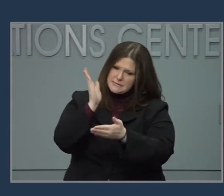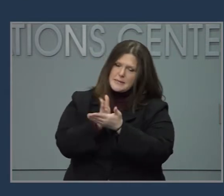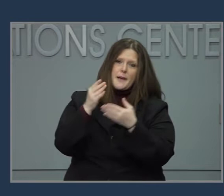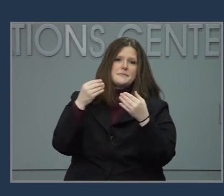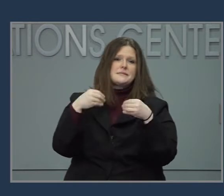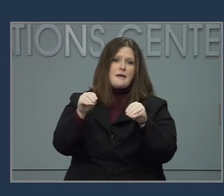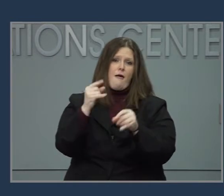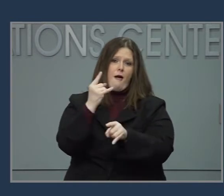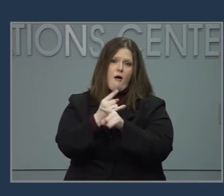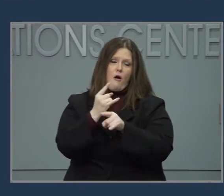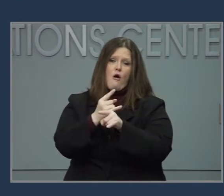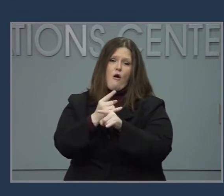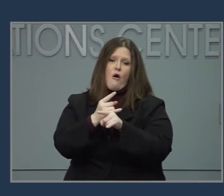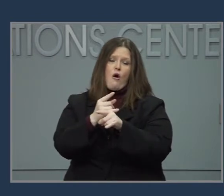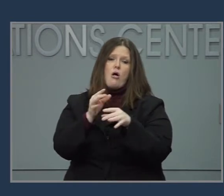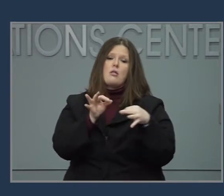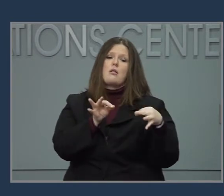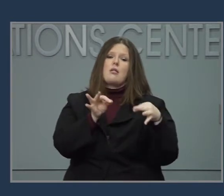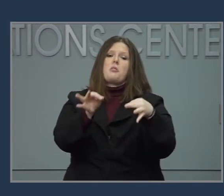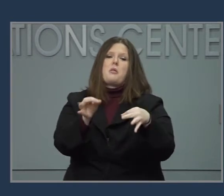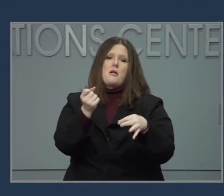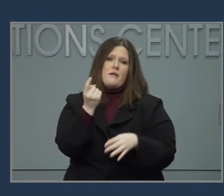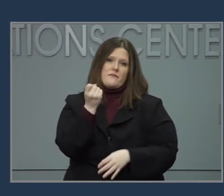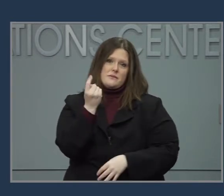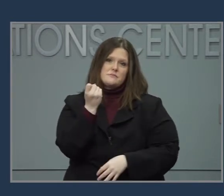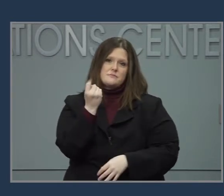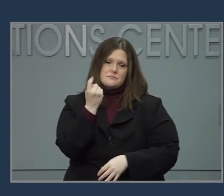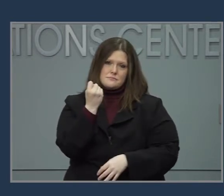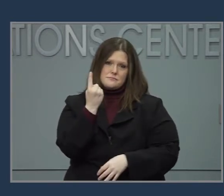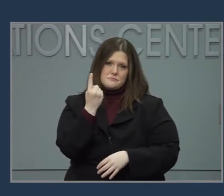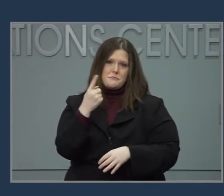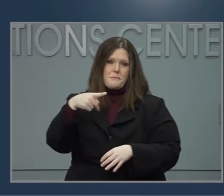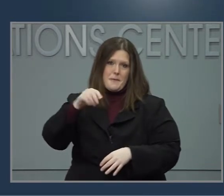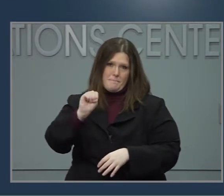Será cambiado a las once de la noche.